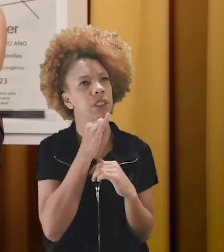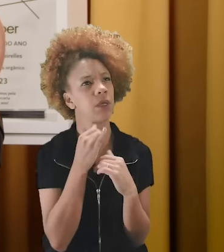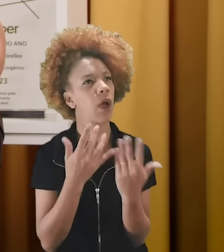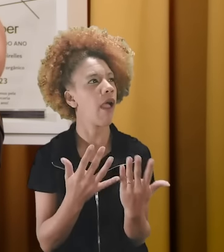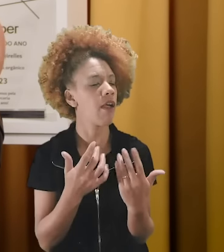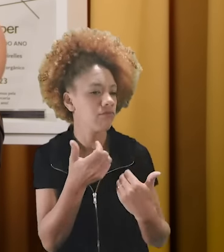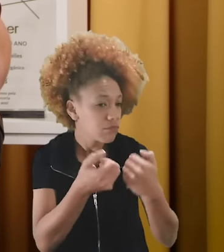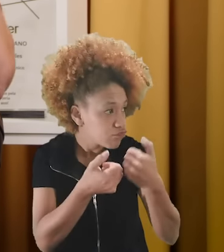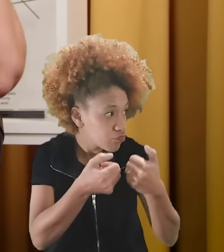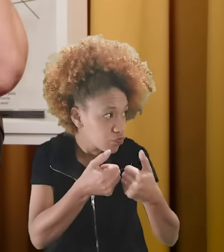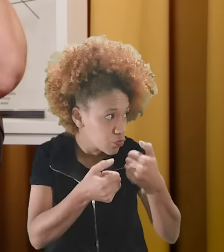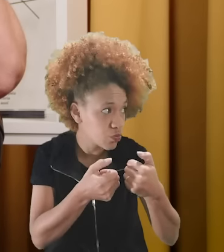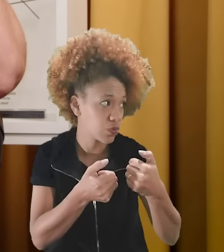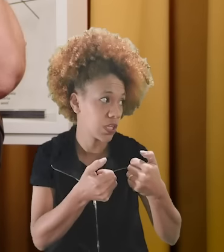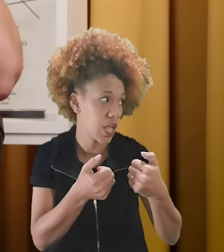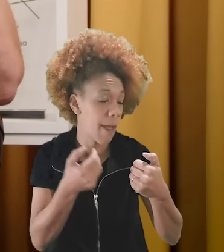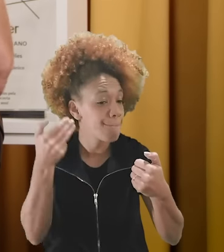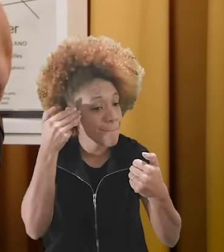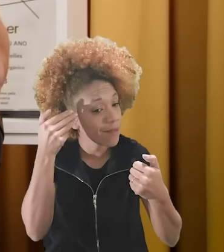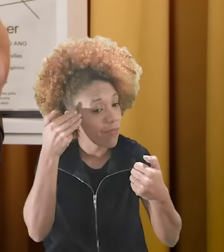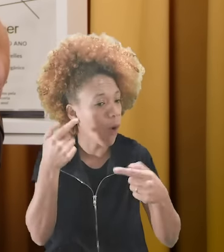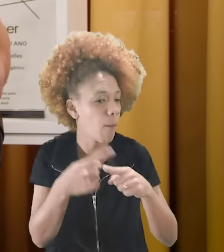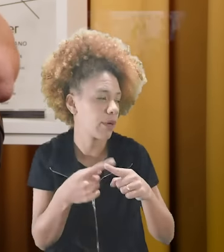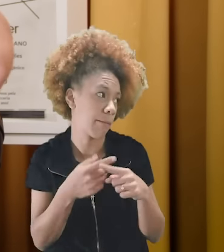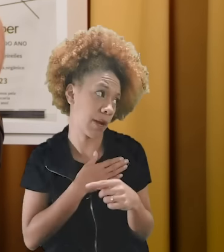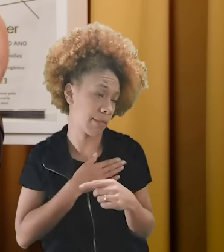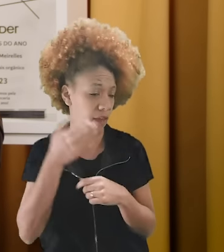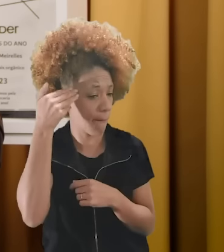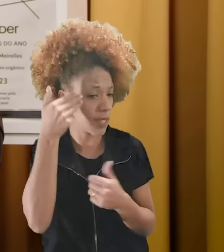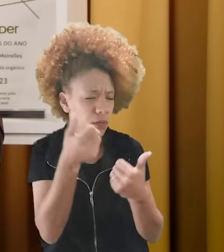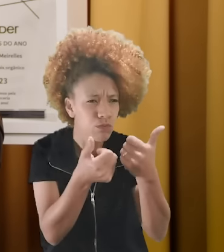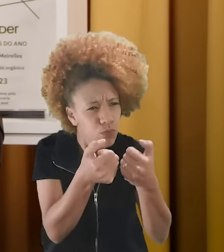não é físico e você tá indo para um lugar que é mental Porque para mim aqui é mental né você